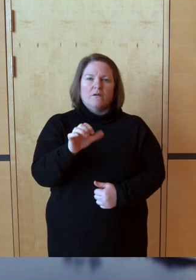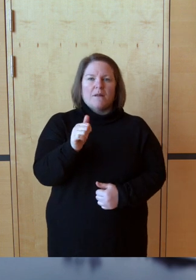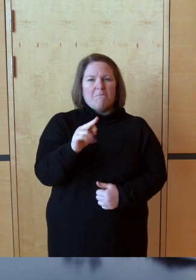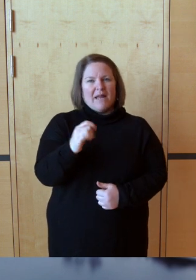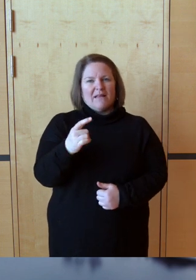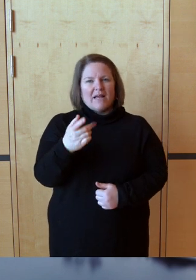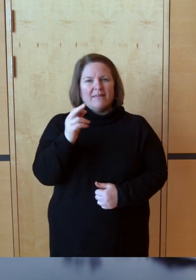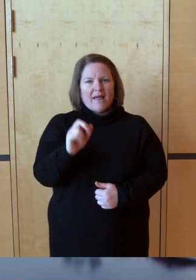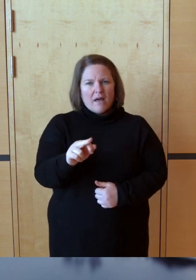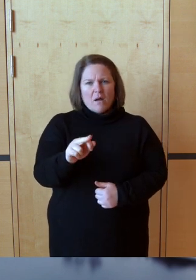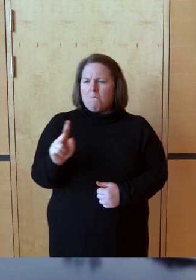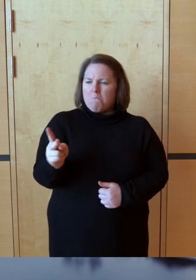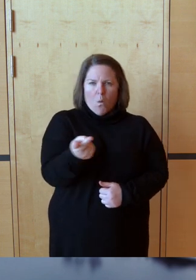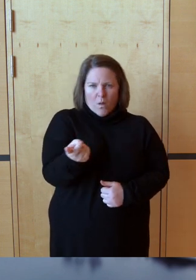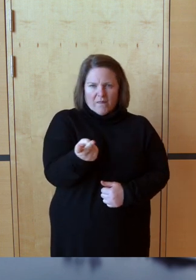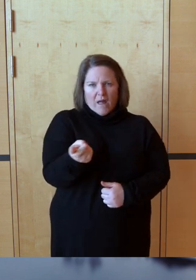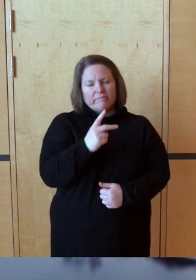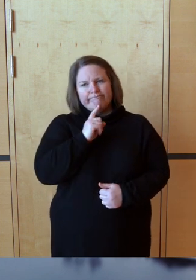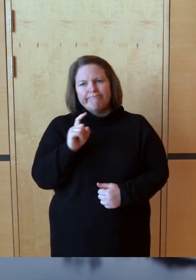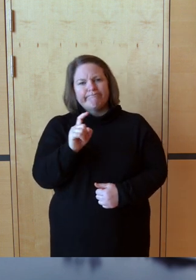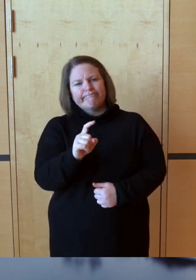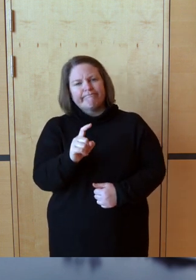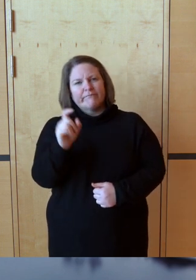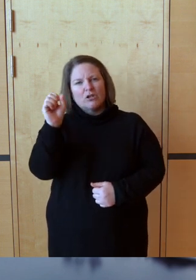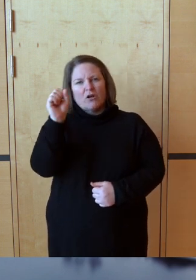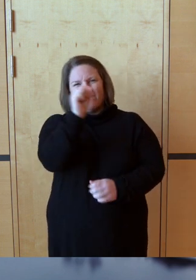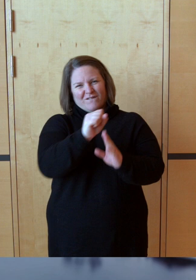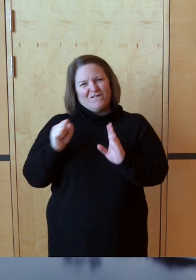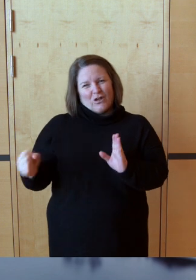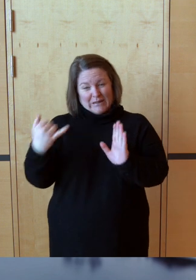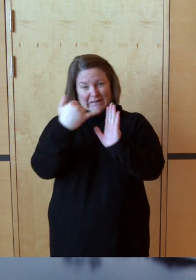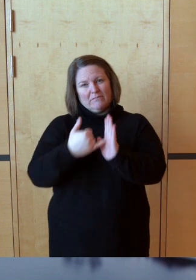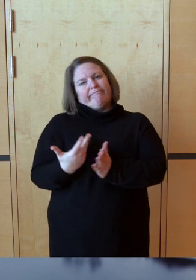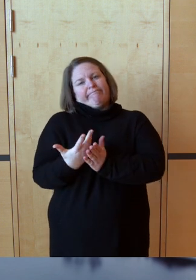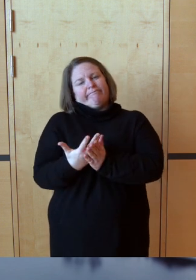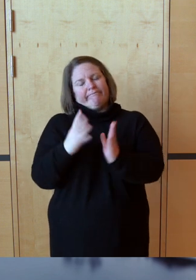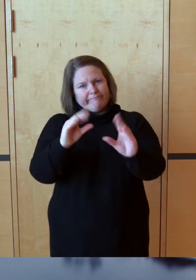Kritiserat relevanta aspekter av den här flytten i sina anföranden